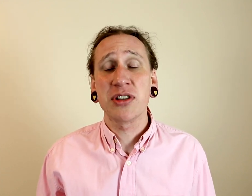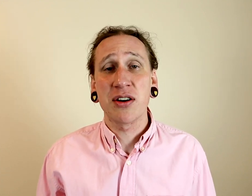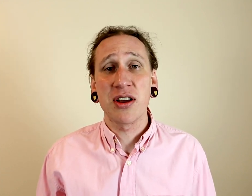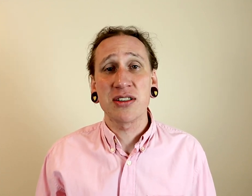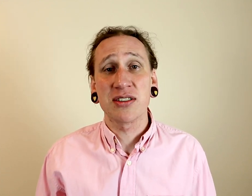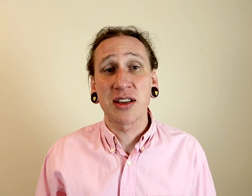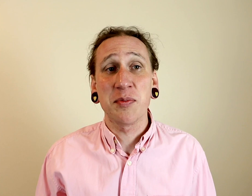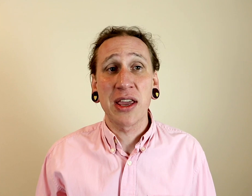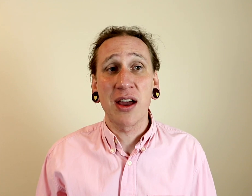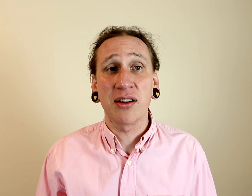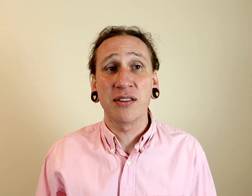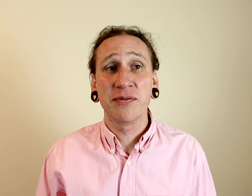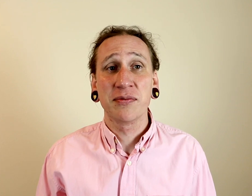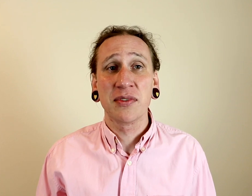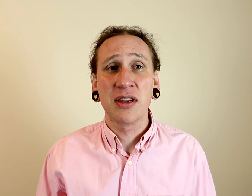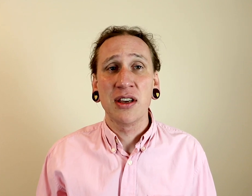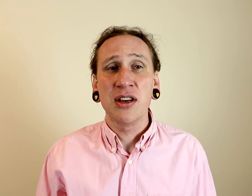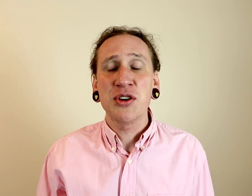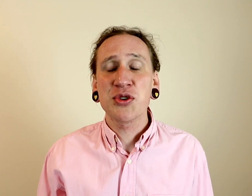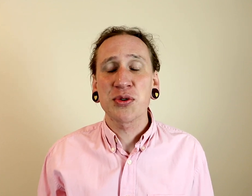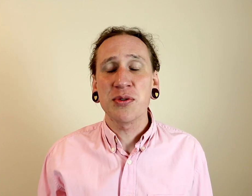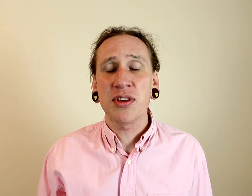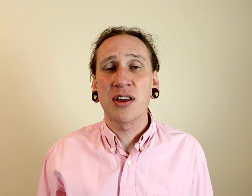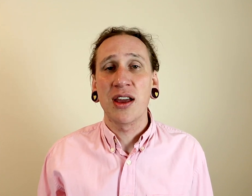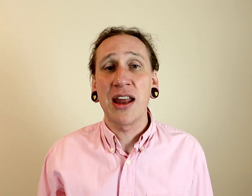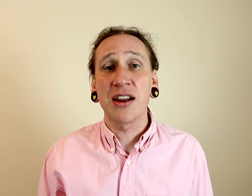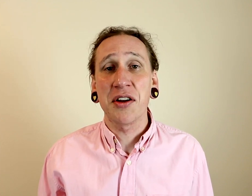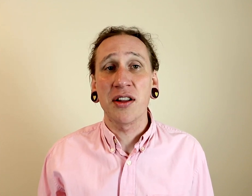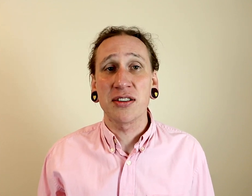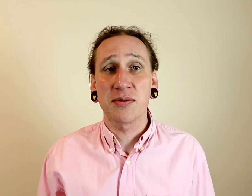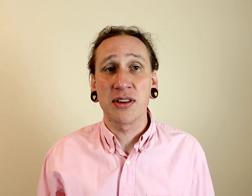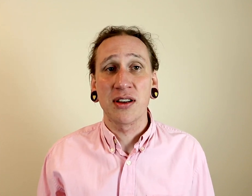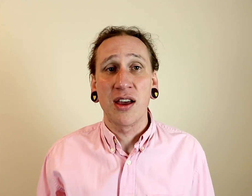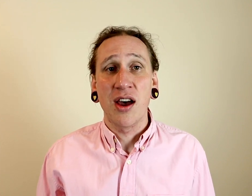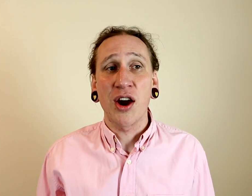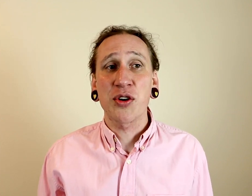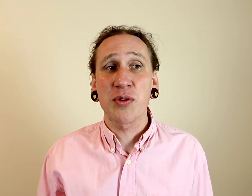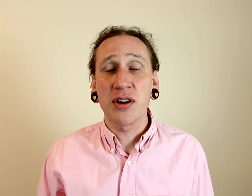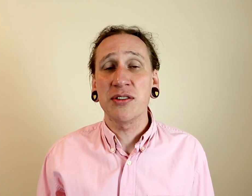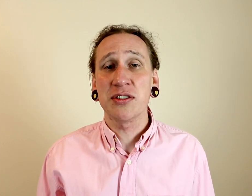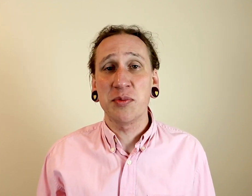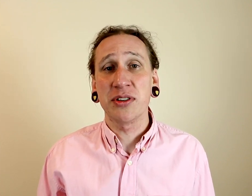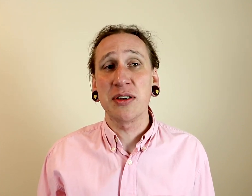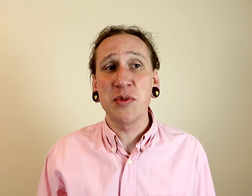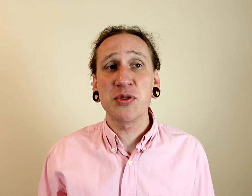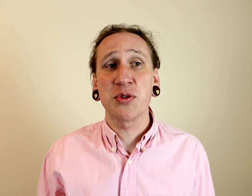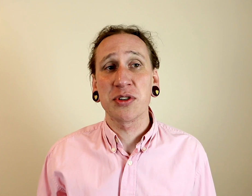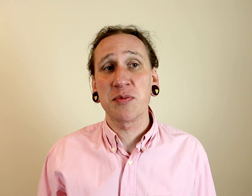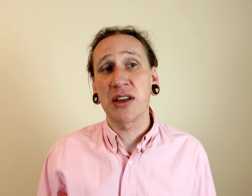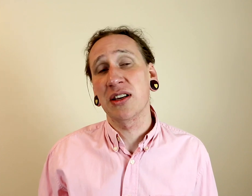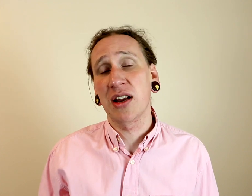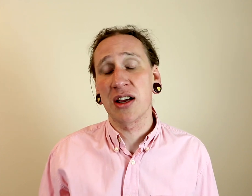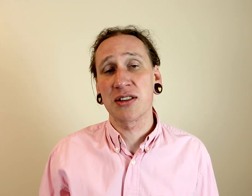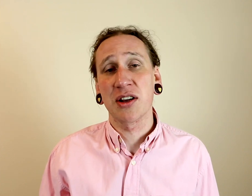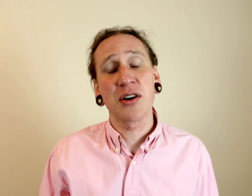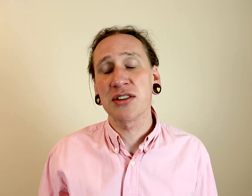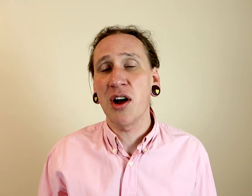por más generaciones que se pueden contar. La verdad y el reconocimiento son fundamentales para construir respeto mutuo y conexión